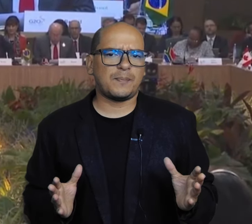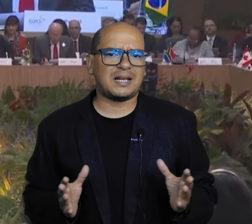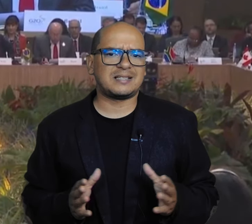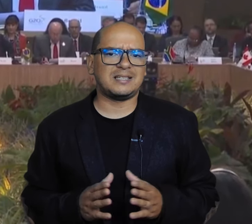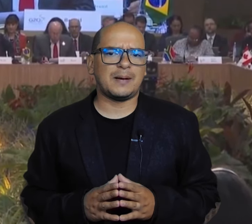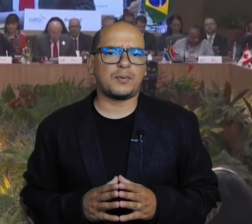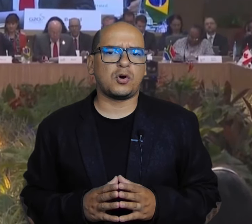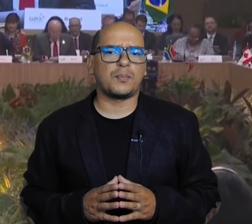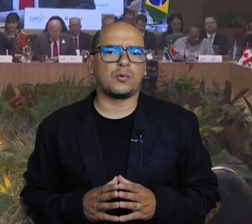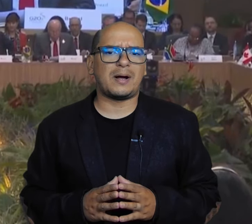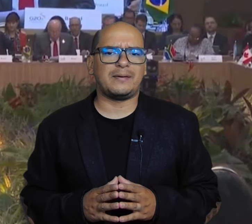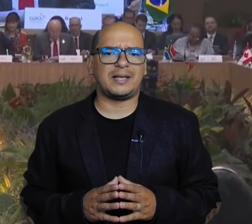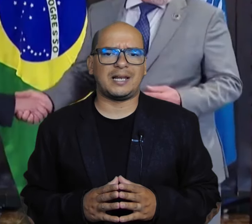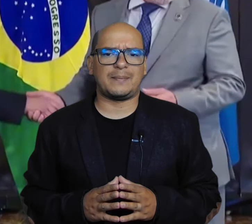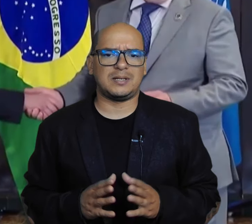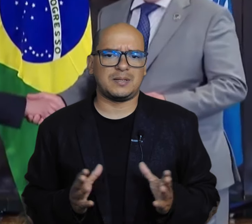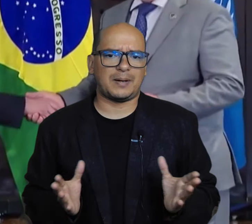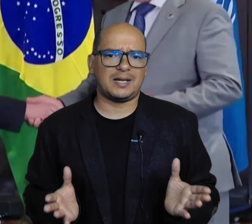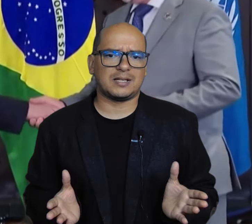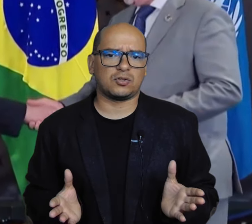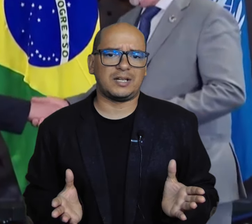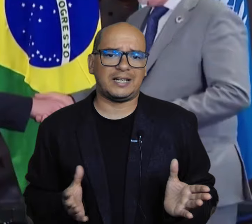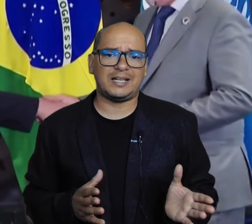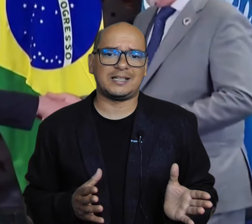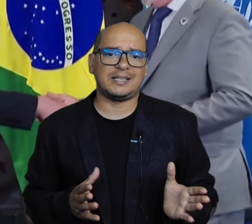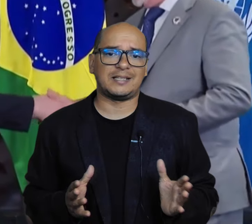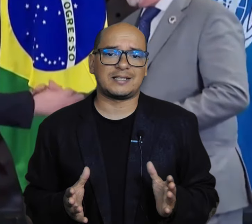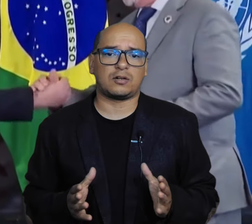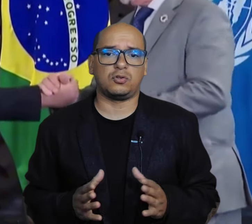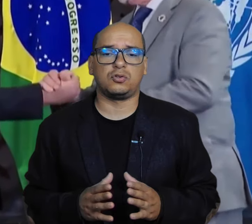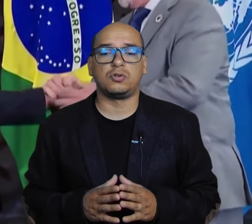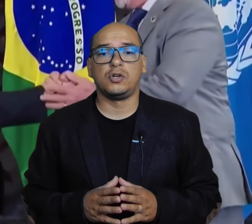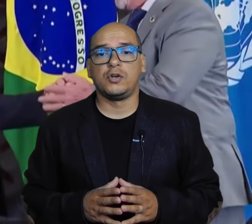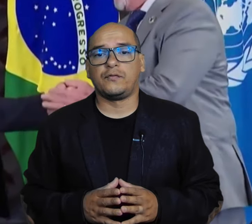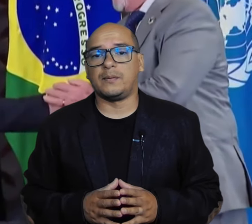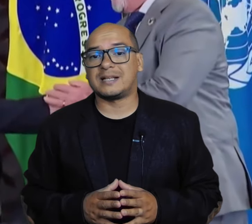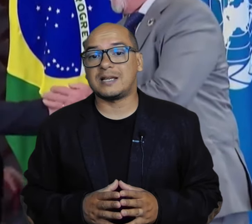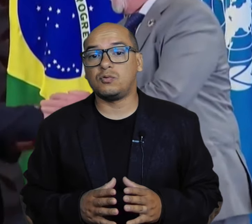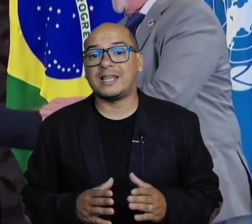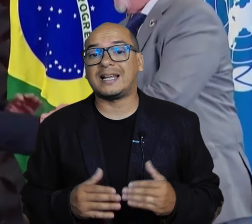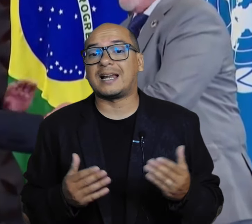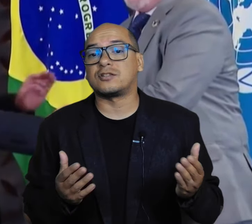parecía poco probable que las principales naciones ricas y en desarrollo firmas una declaración